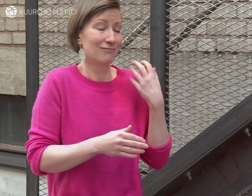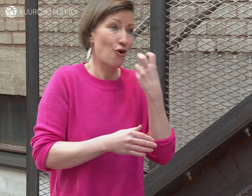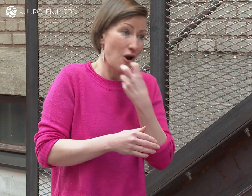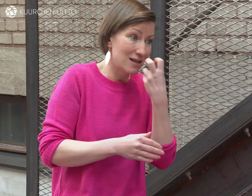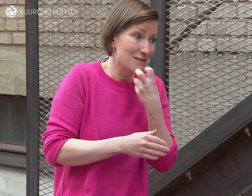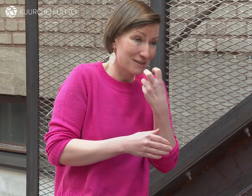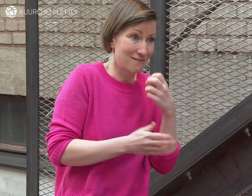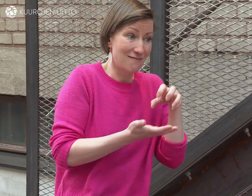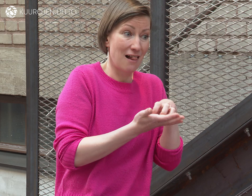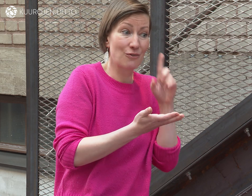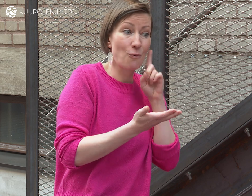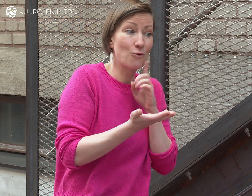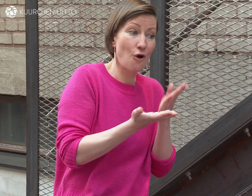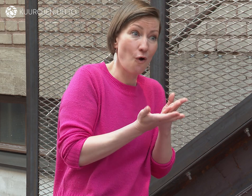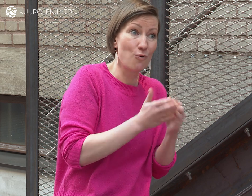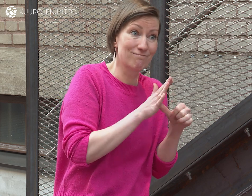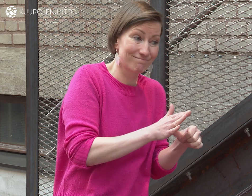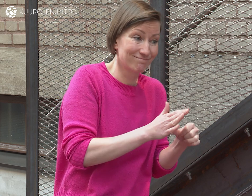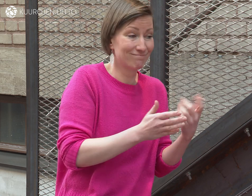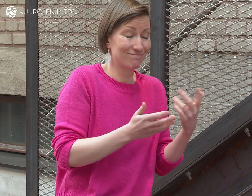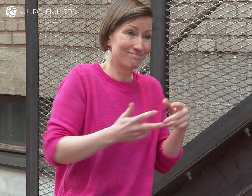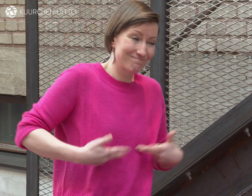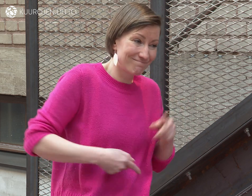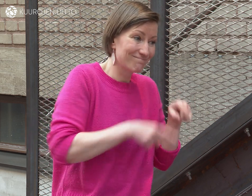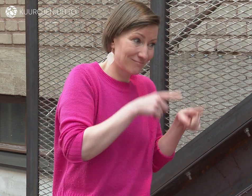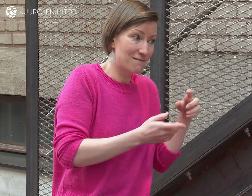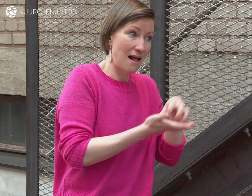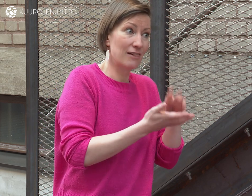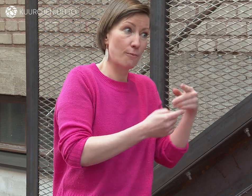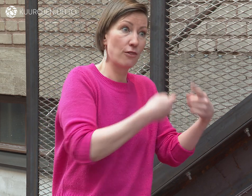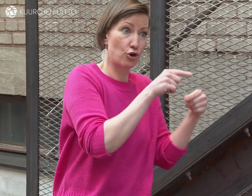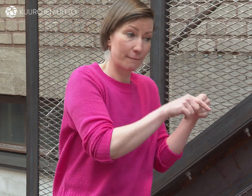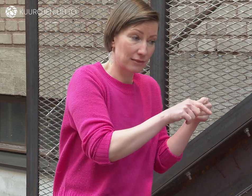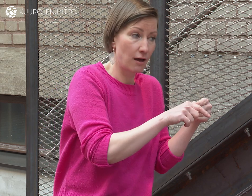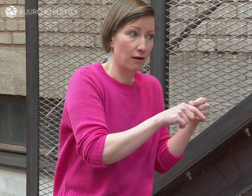Oralismi tapahtui valtion kuurojenkouluissa. Pakkosterilisaatiotkin olivat valtion toimintaa.